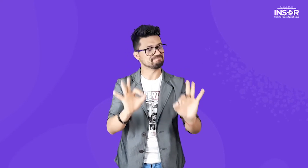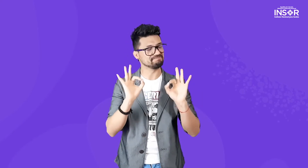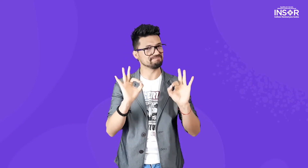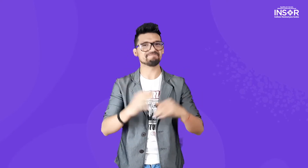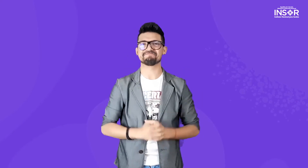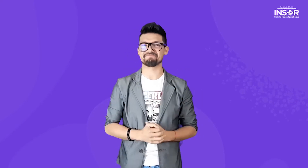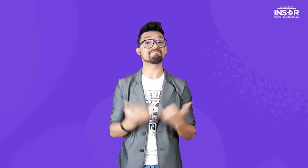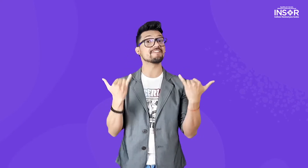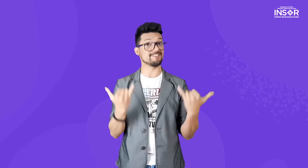Excelente.